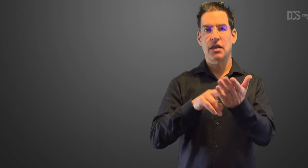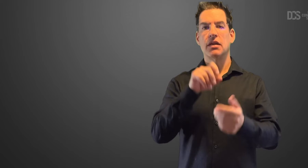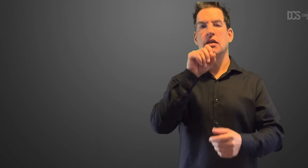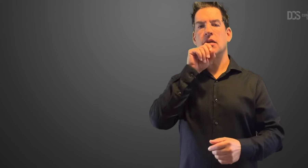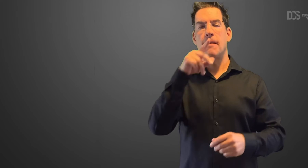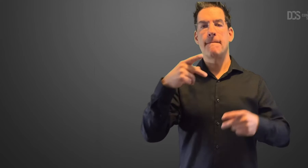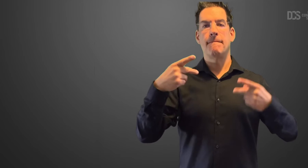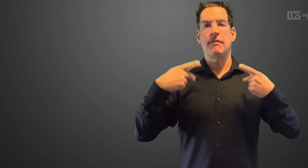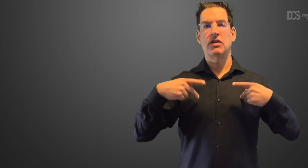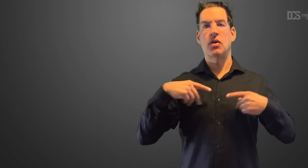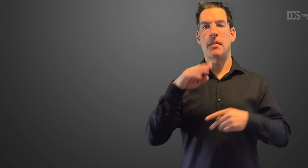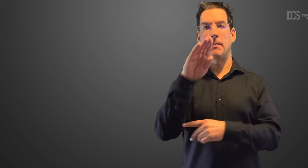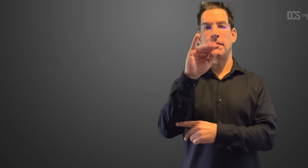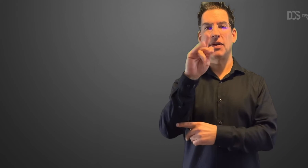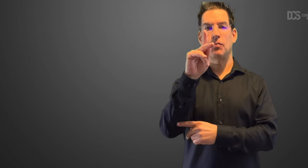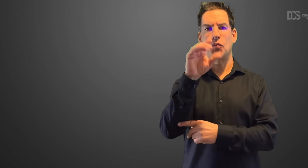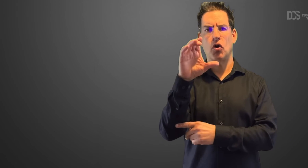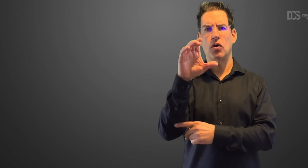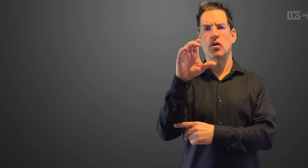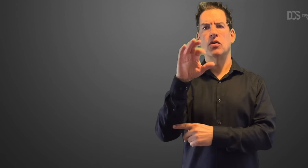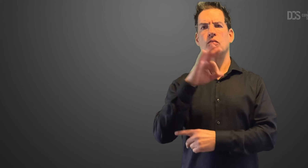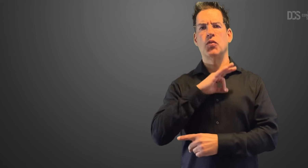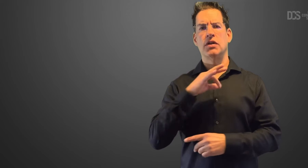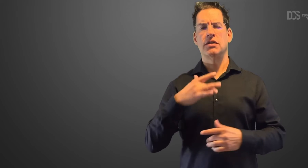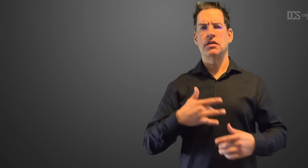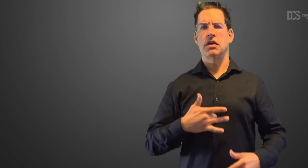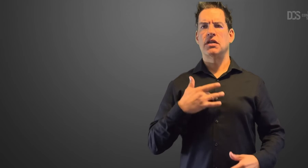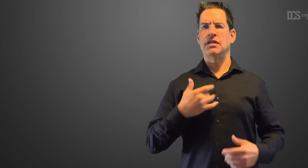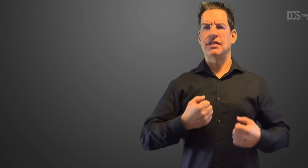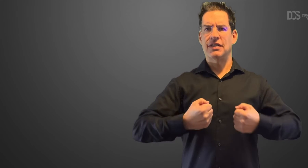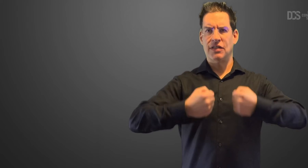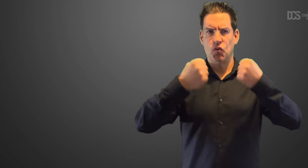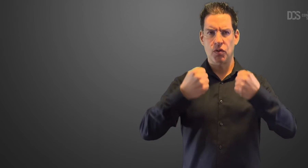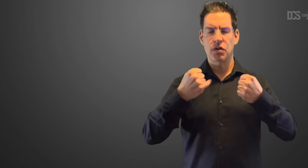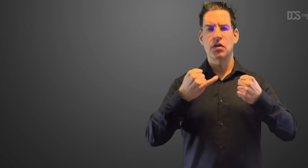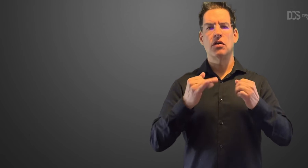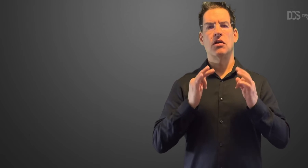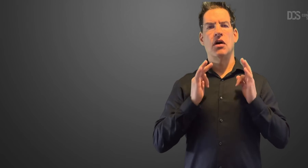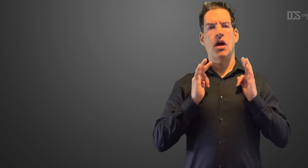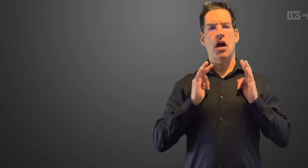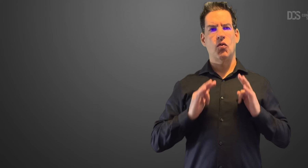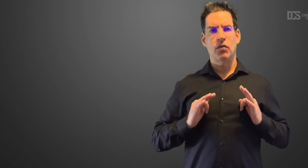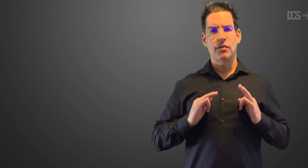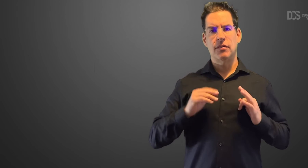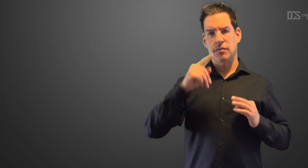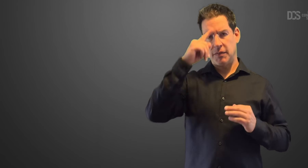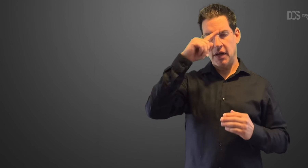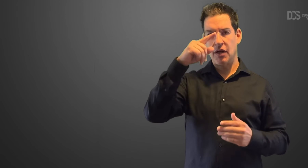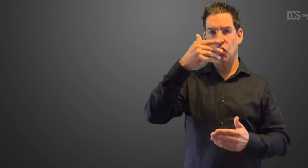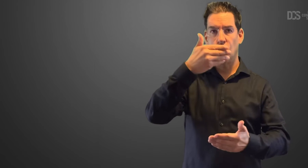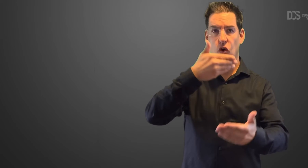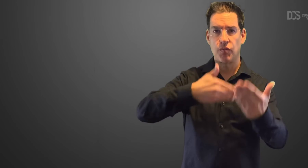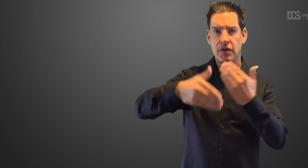sientan valorados y que las personas de BIPOC puedan sentirse seguras y a gusto a la hora